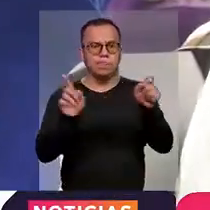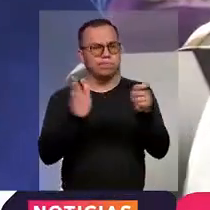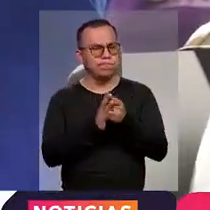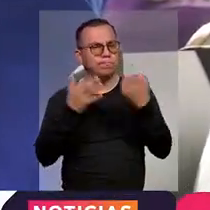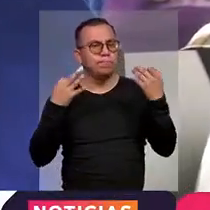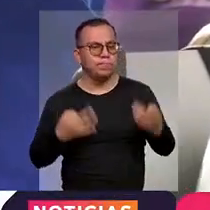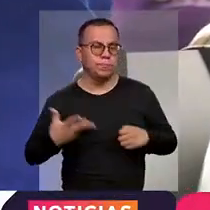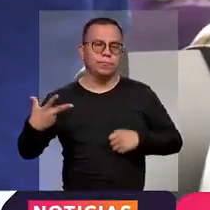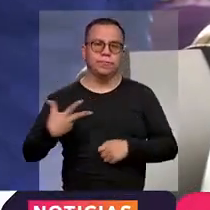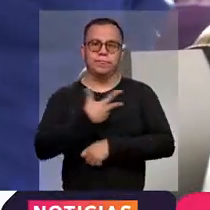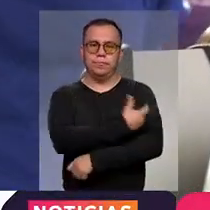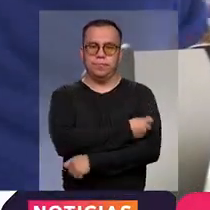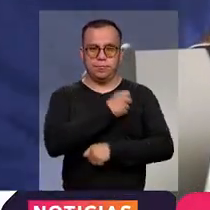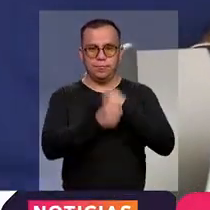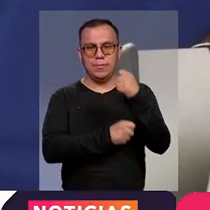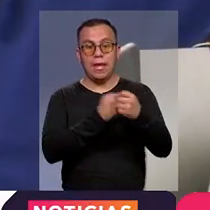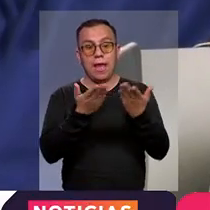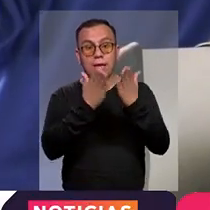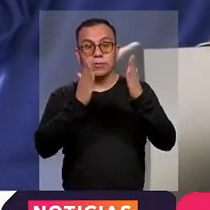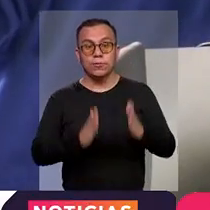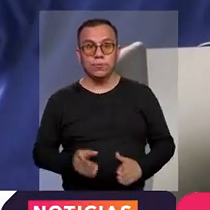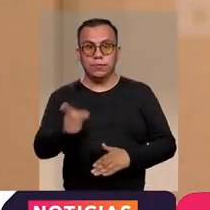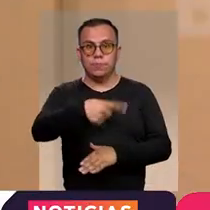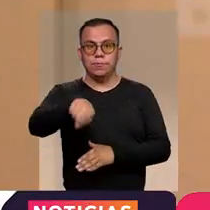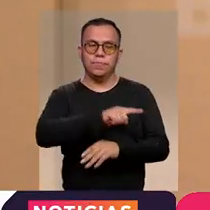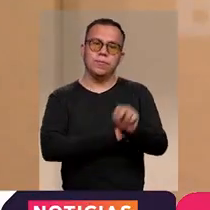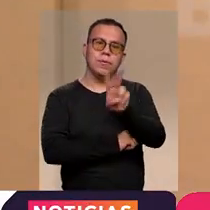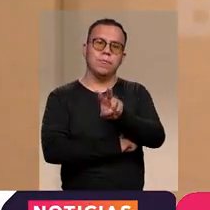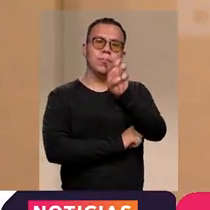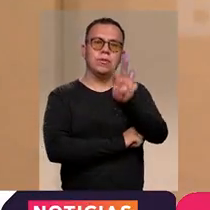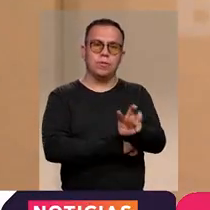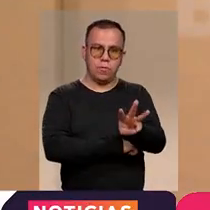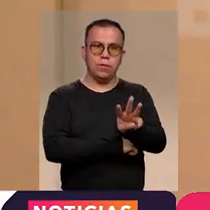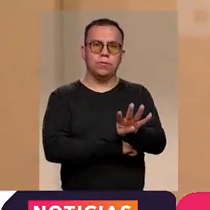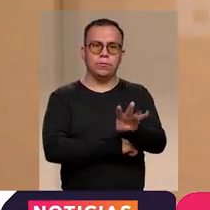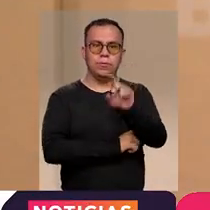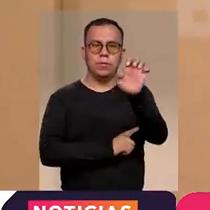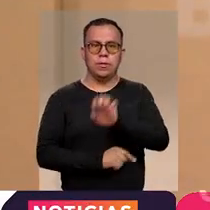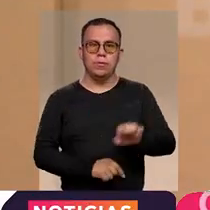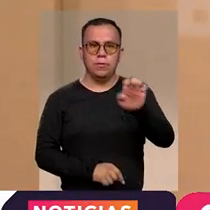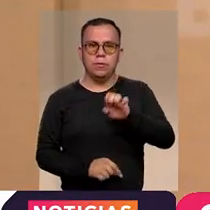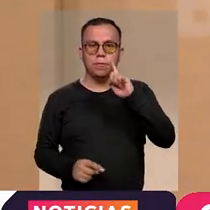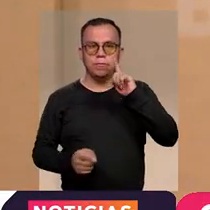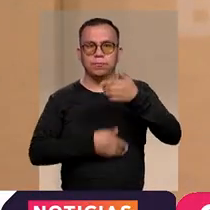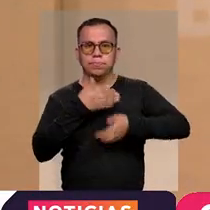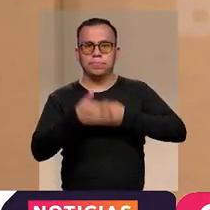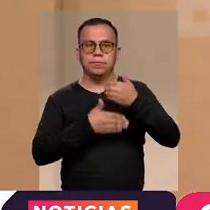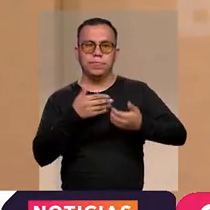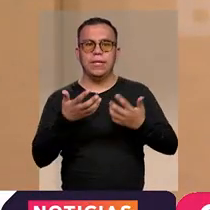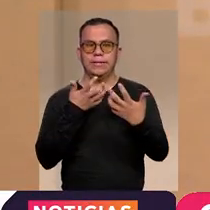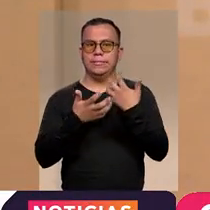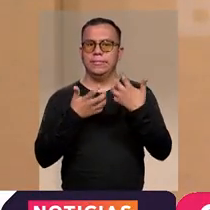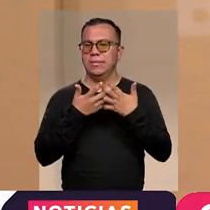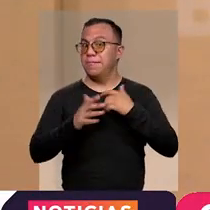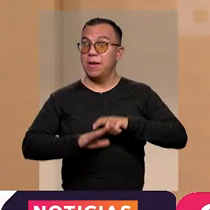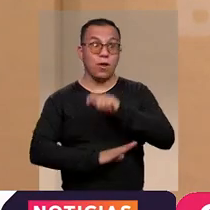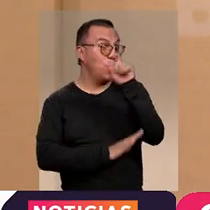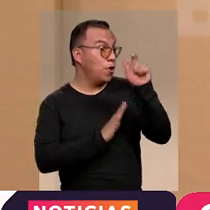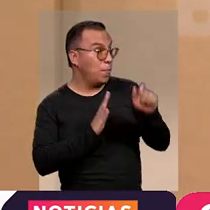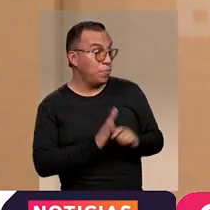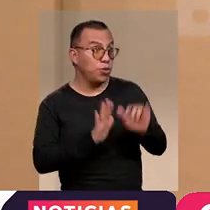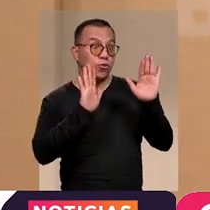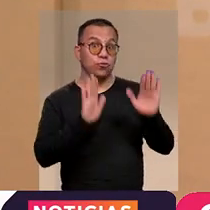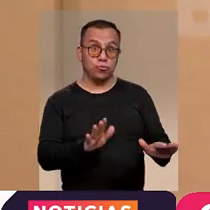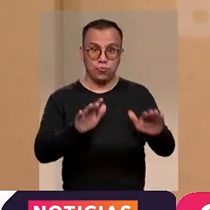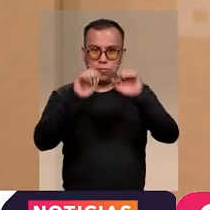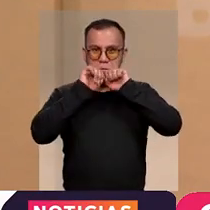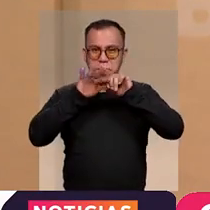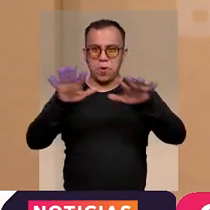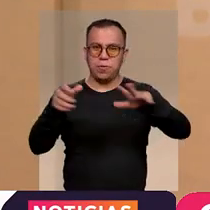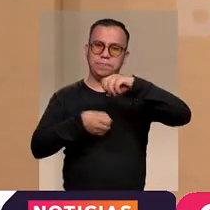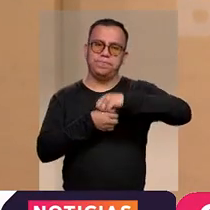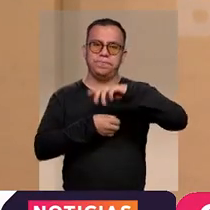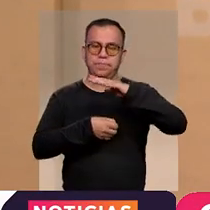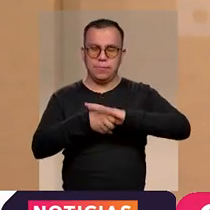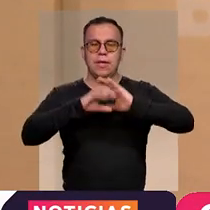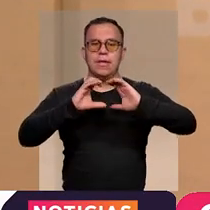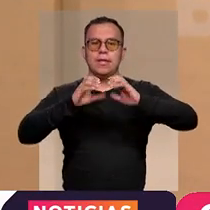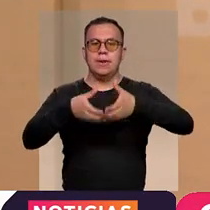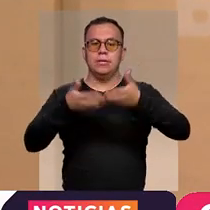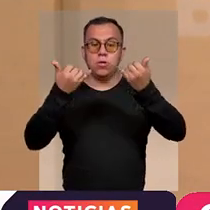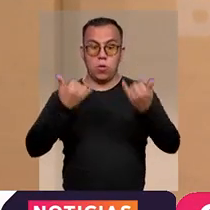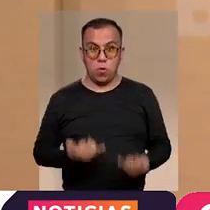FALTA LLéVELOS A VACUNAR.